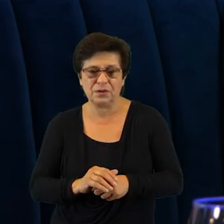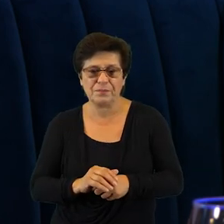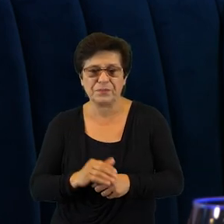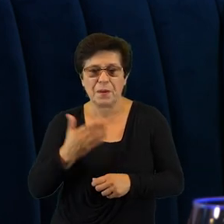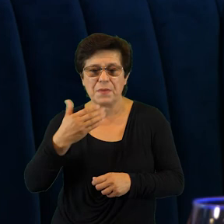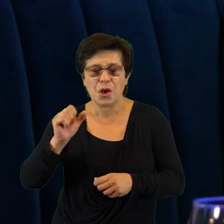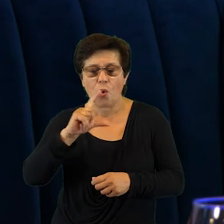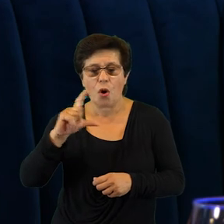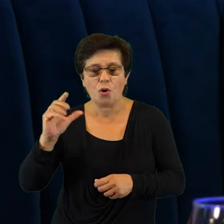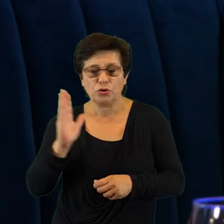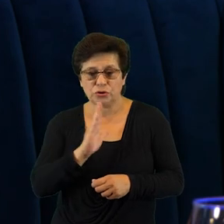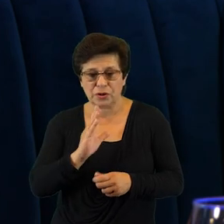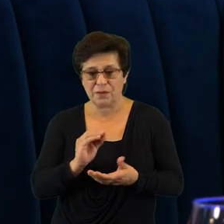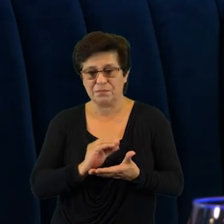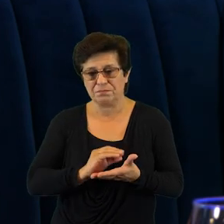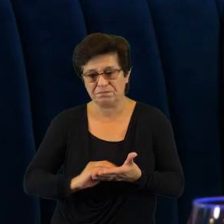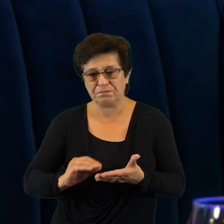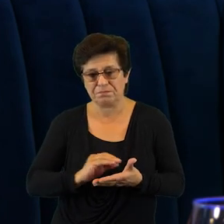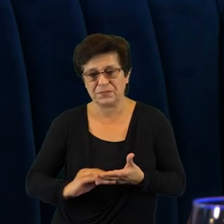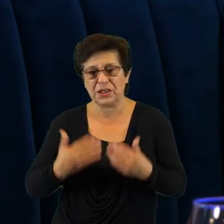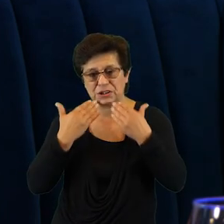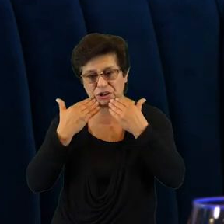złoży mu hołd publicznie, dziękując mu za ten wkład